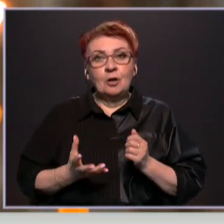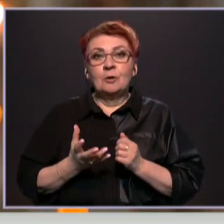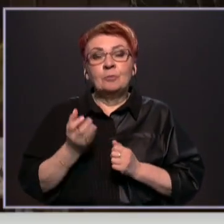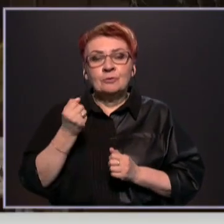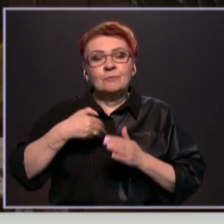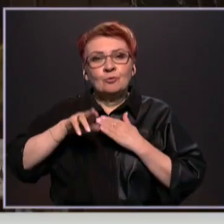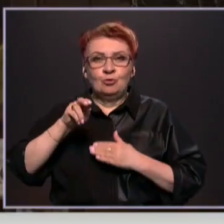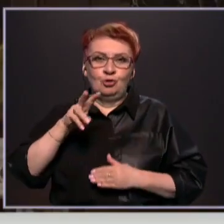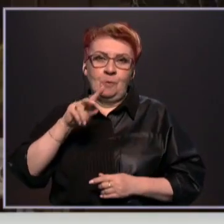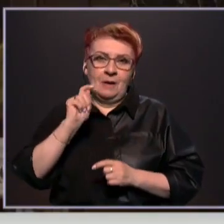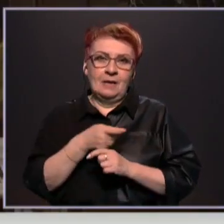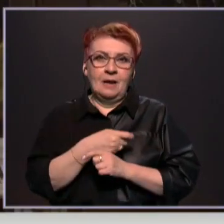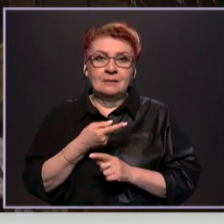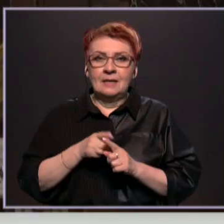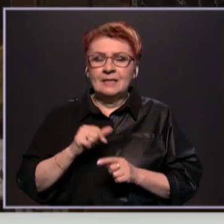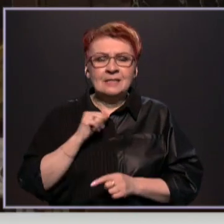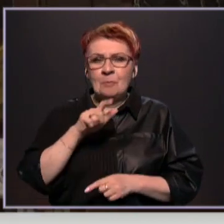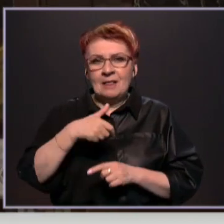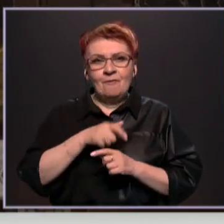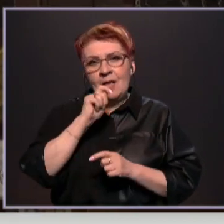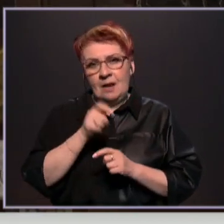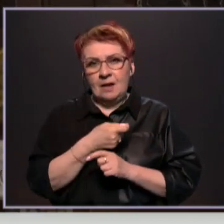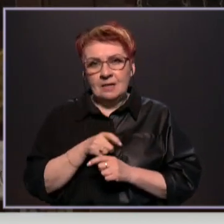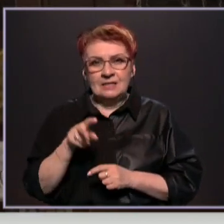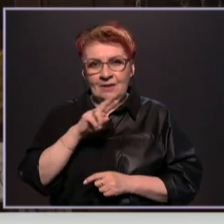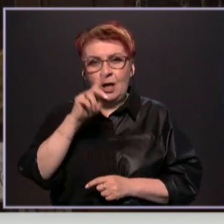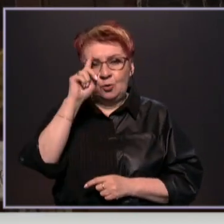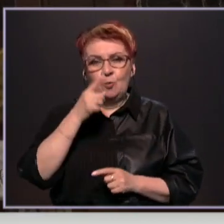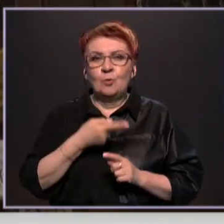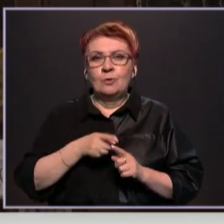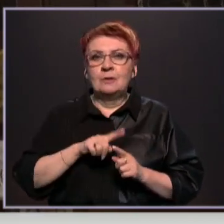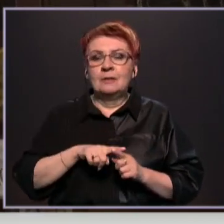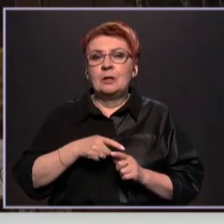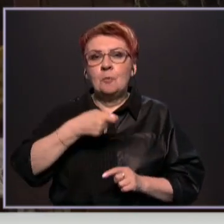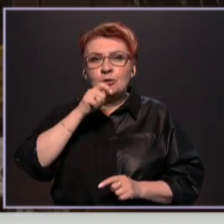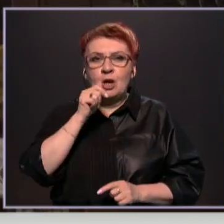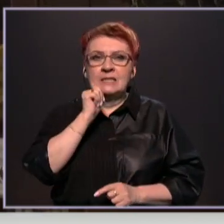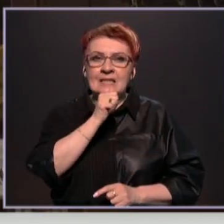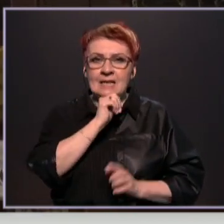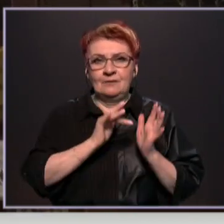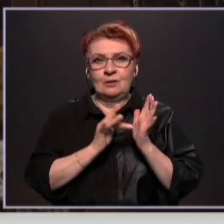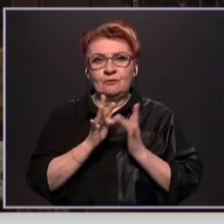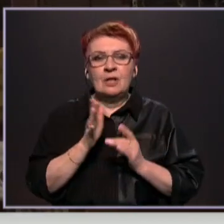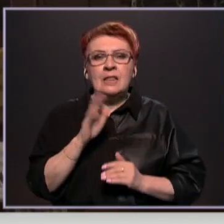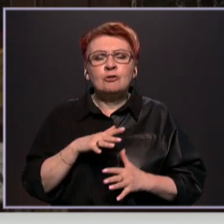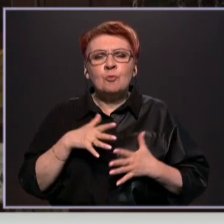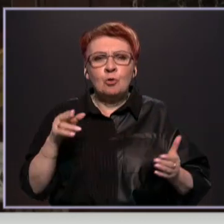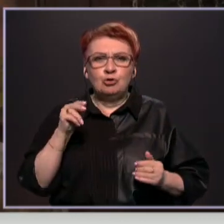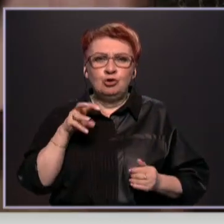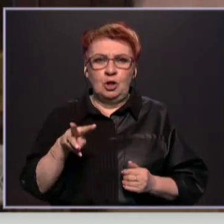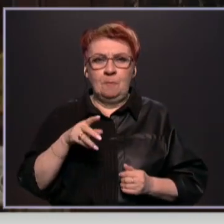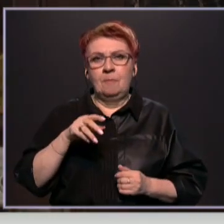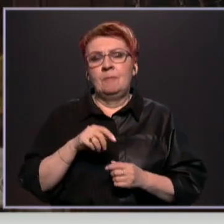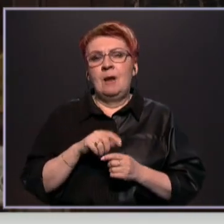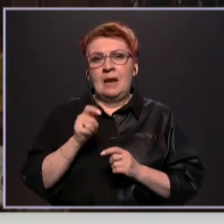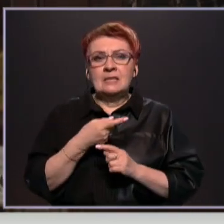Я думаю что это самый главный лекарство и гораздо больше чем лекарства просто Это это Кислород это